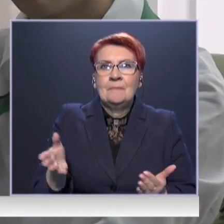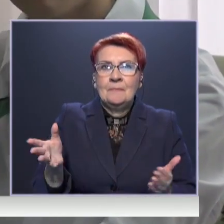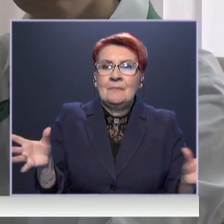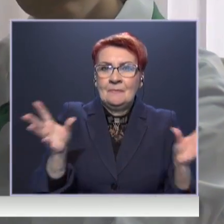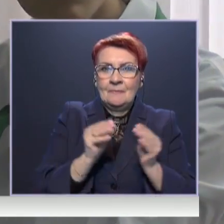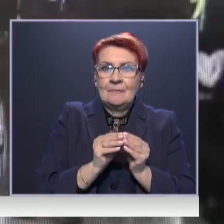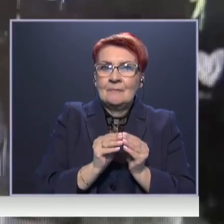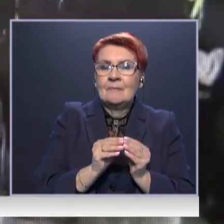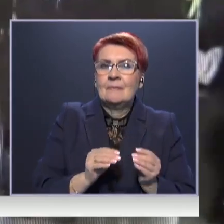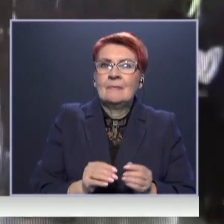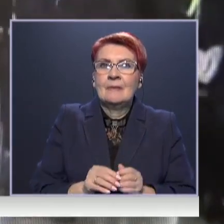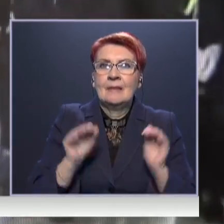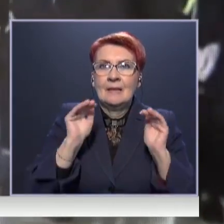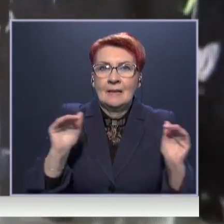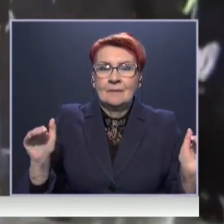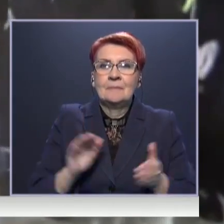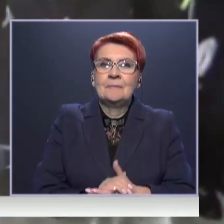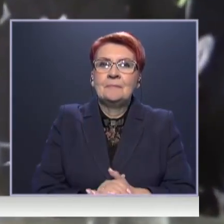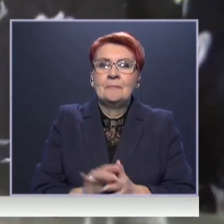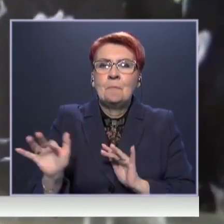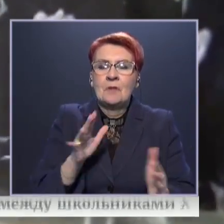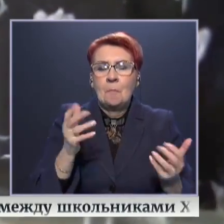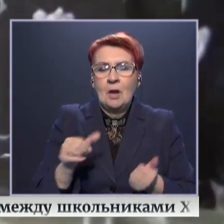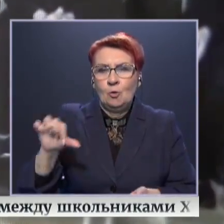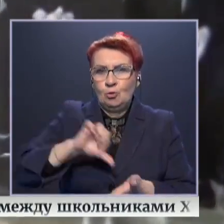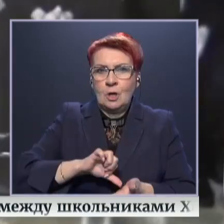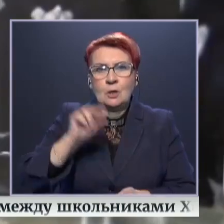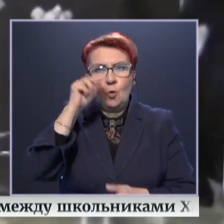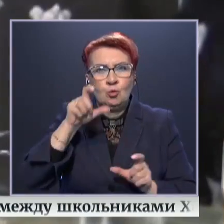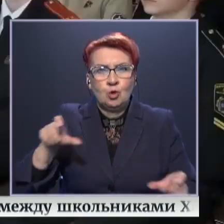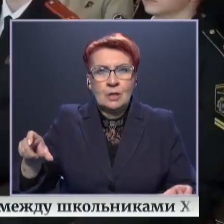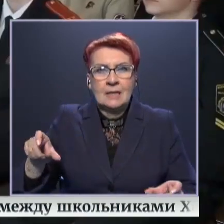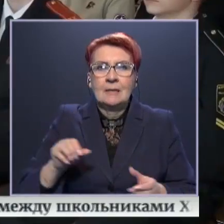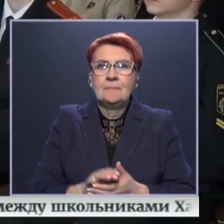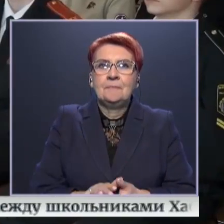общение в неформальной обстановке мероприятие приняли участие ученики подшивных классов росгвардии